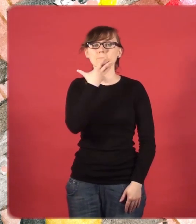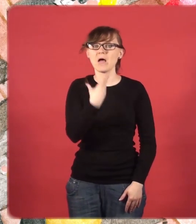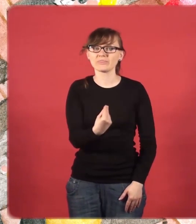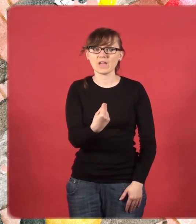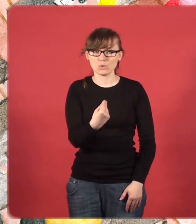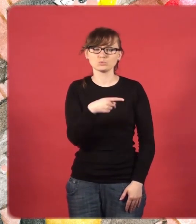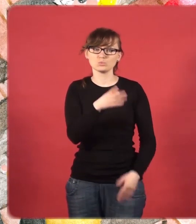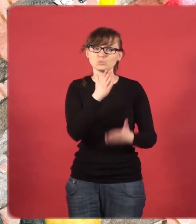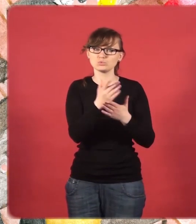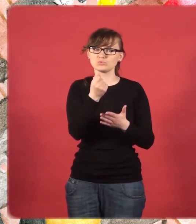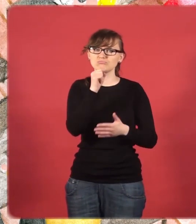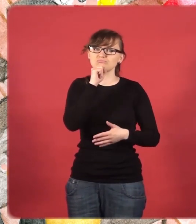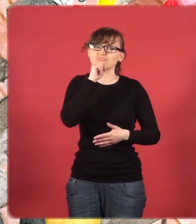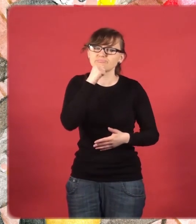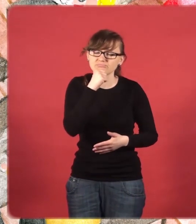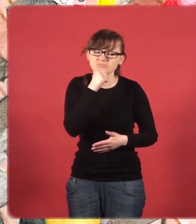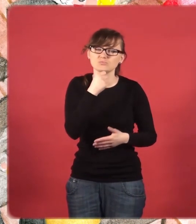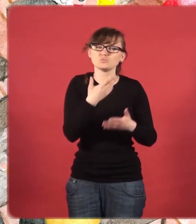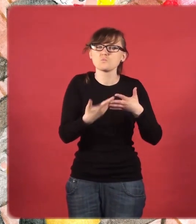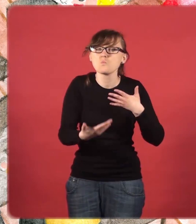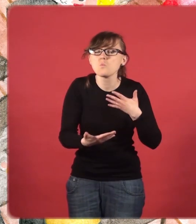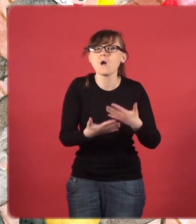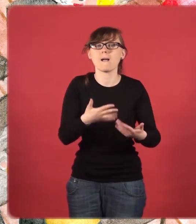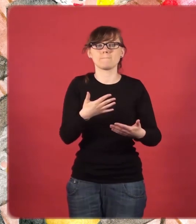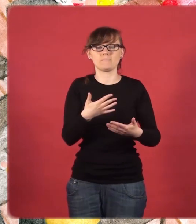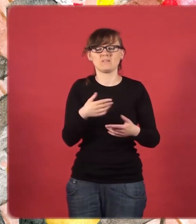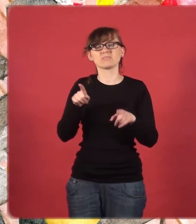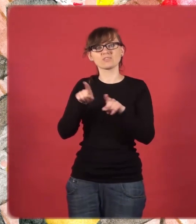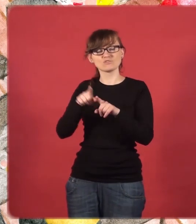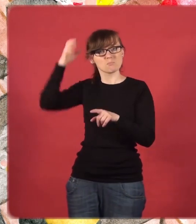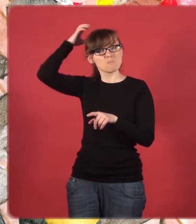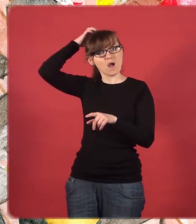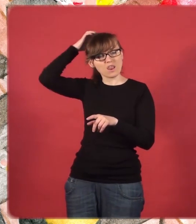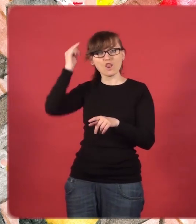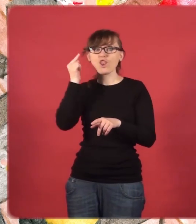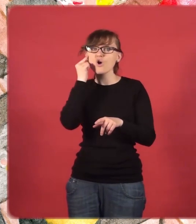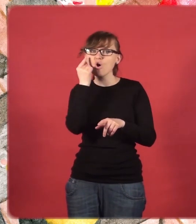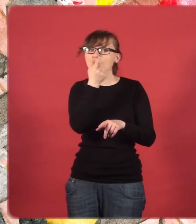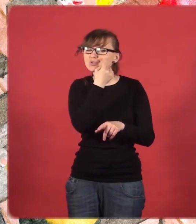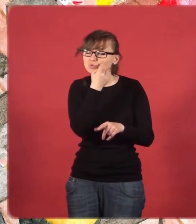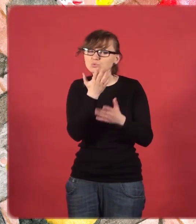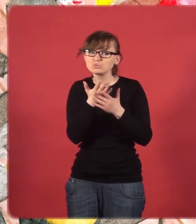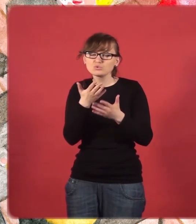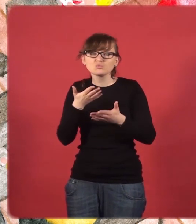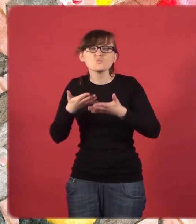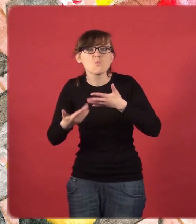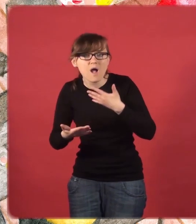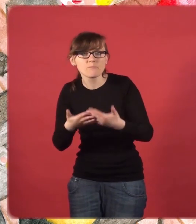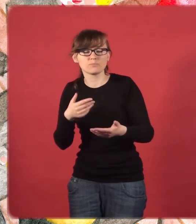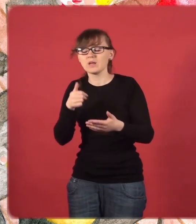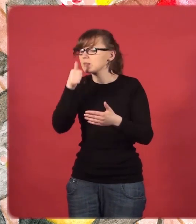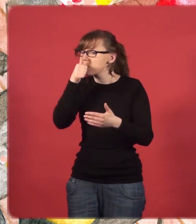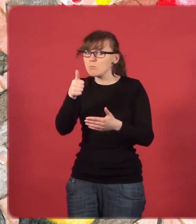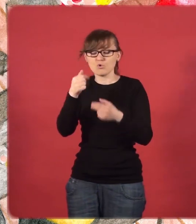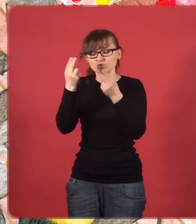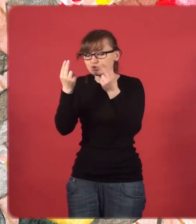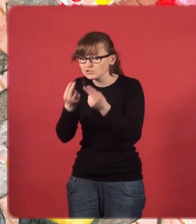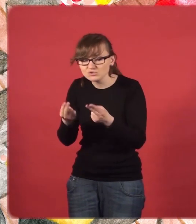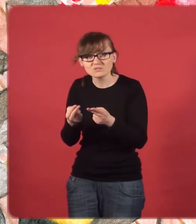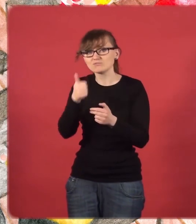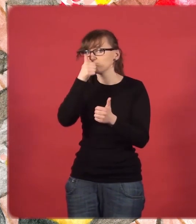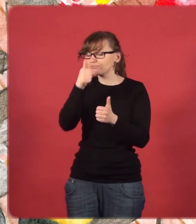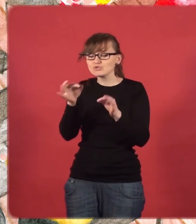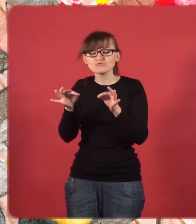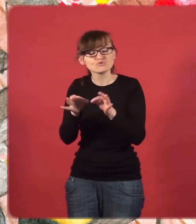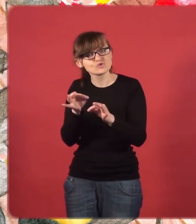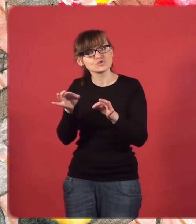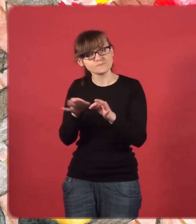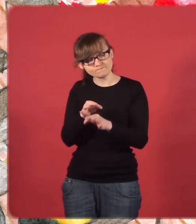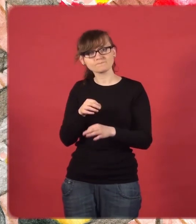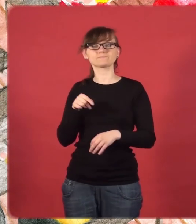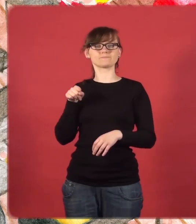Mateusz bardzo źle wyglądał,chorował na serce. Maryla też nie czuła się najlepiej, jej wzrok bardzo się pogorszył, nie mogła już zbyt dużo szyć i czytać.